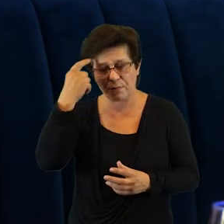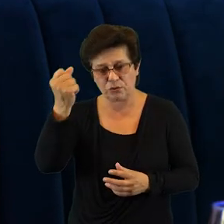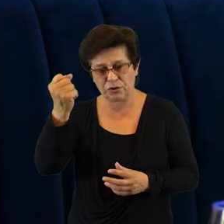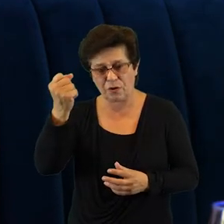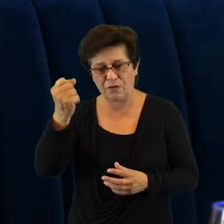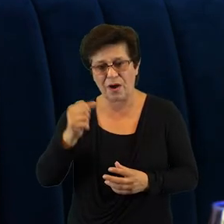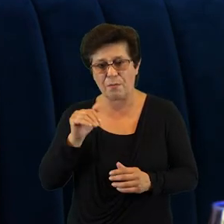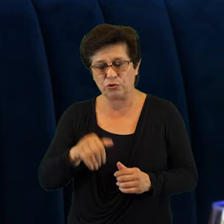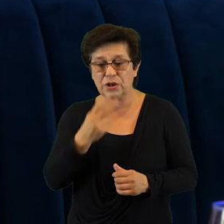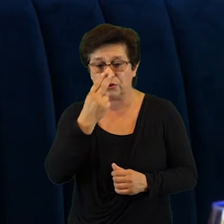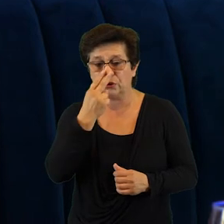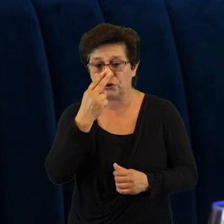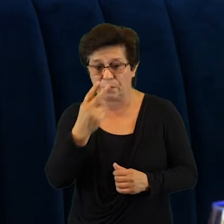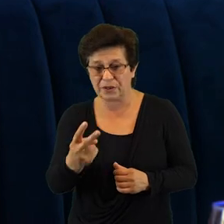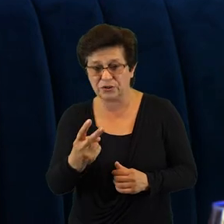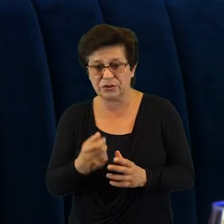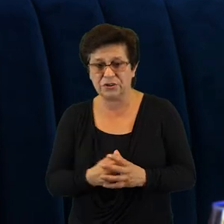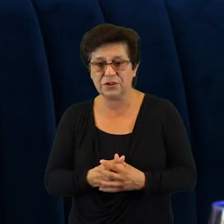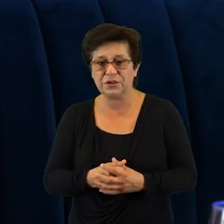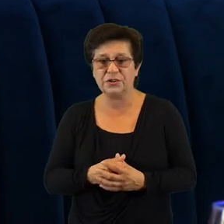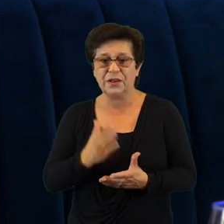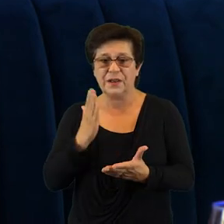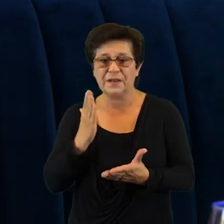tak więc można zobaczyć oczywiście już tylko miejsce,